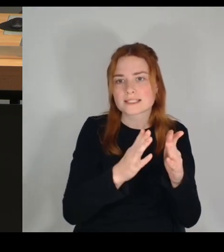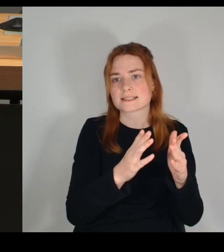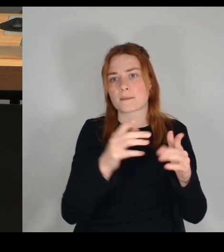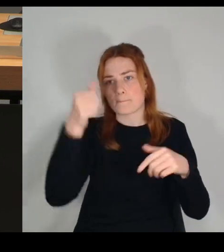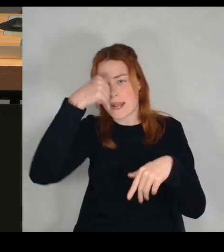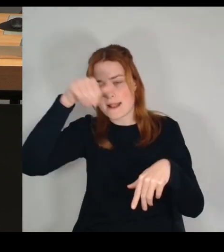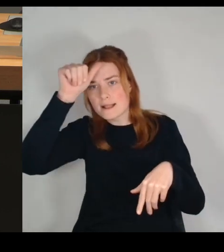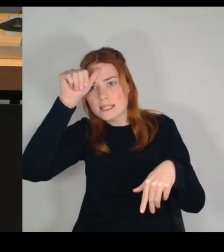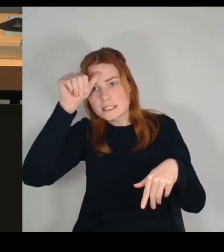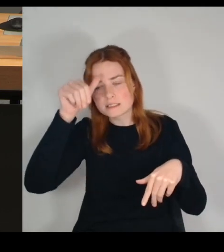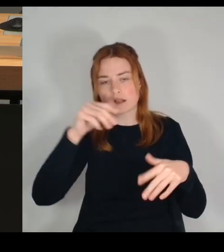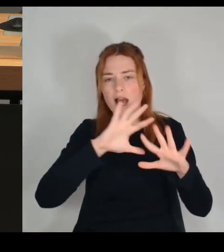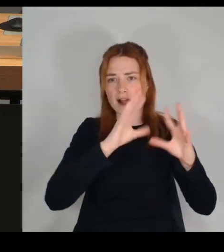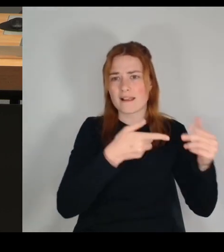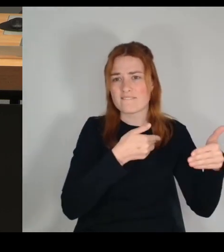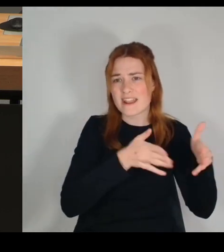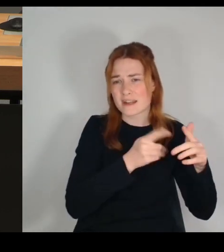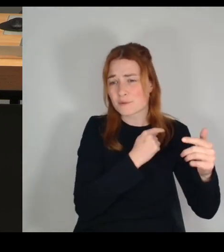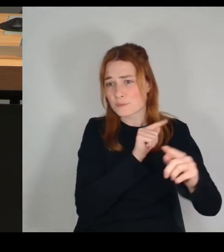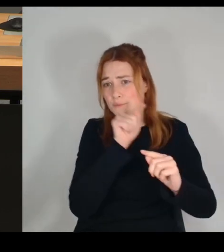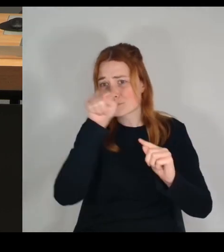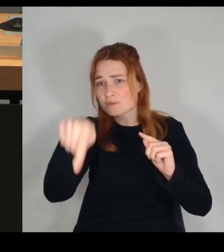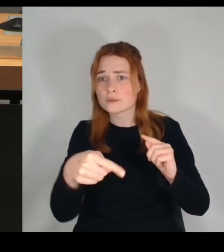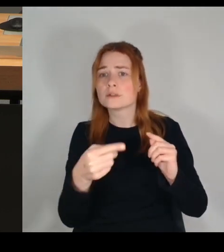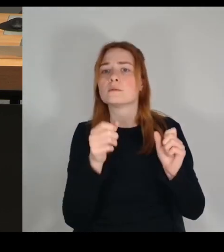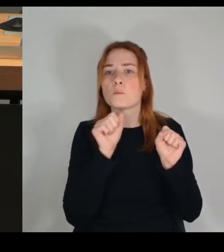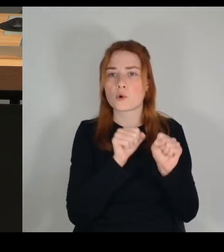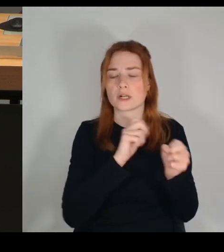die Brandenburger Polizei aber Gott sei Dank bereits schon auf dem Schirm